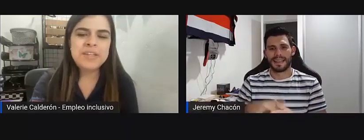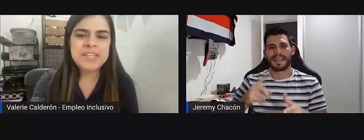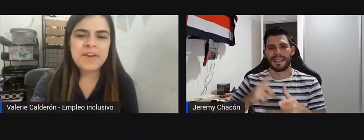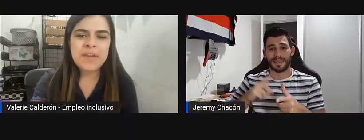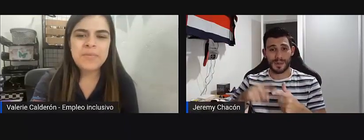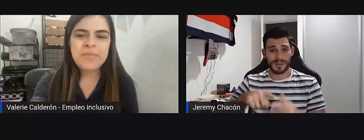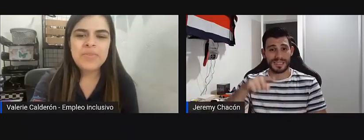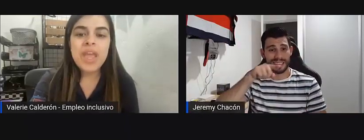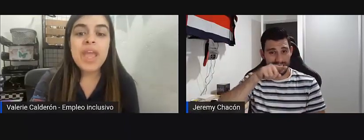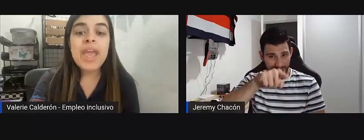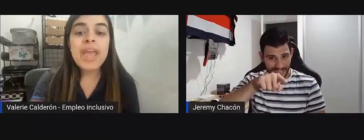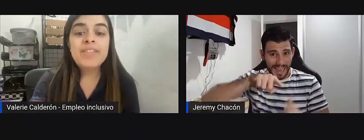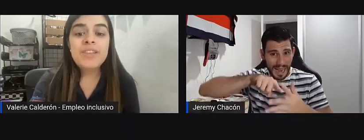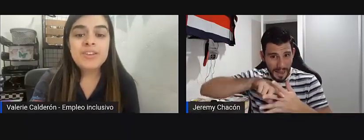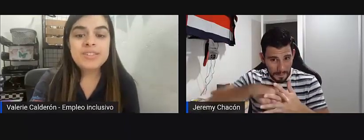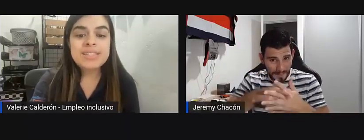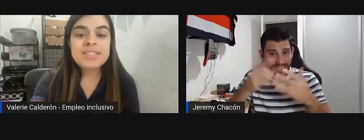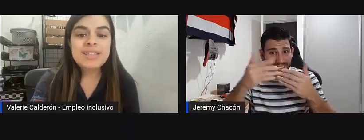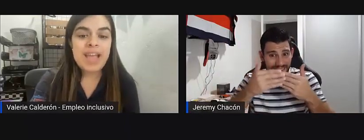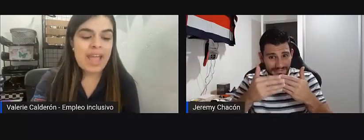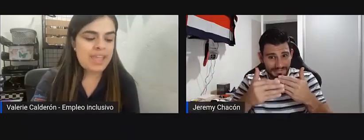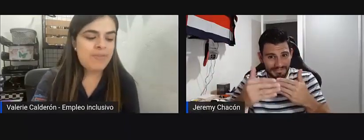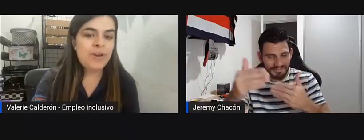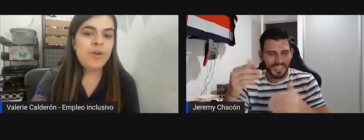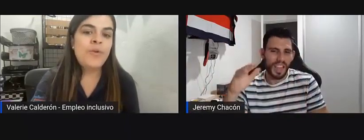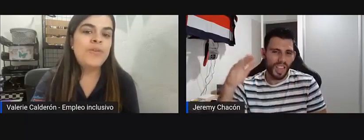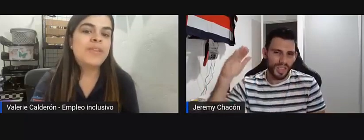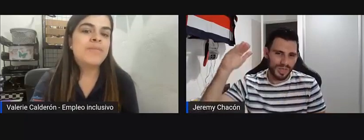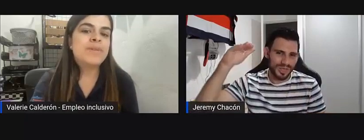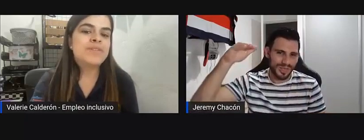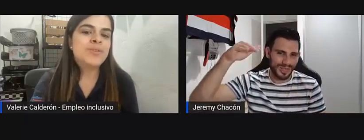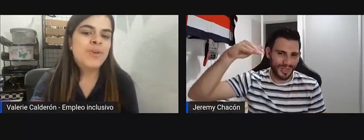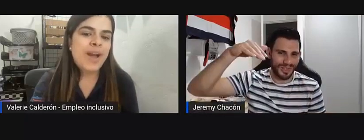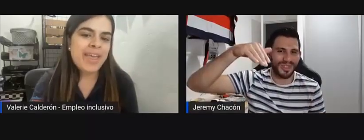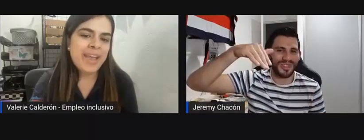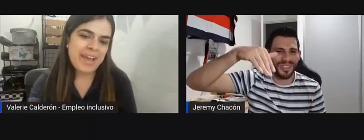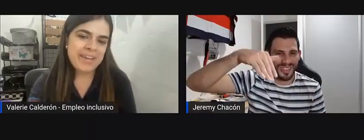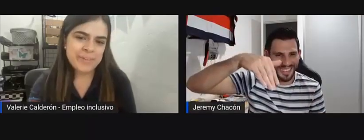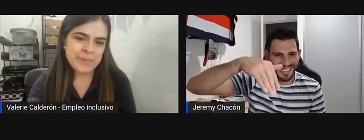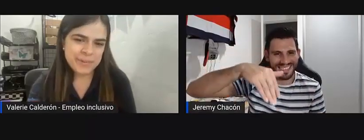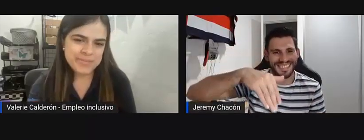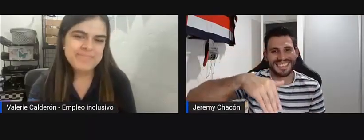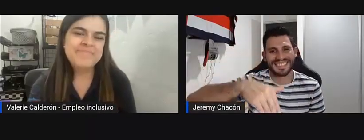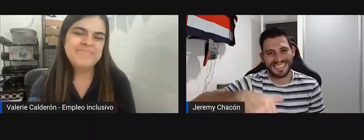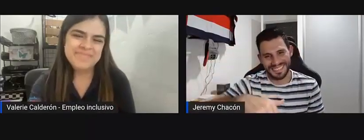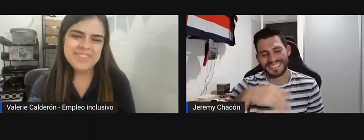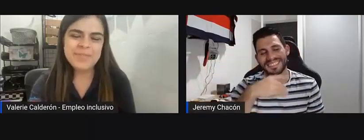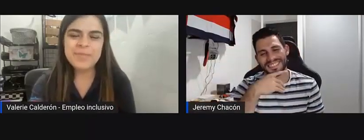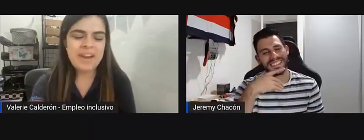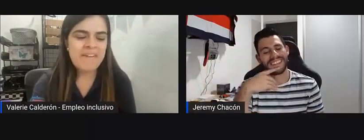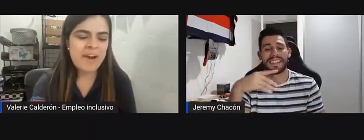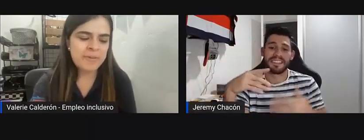lógico que se iba a ir entonces ahí fue como donde empezó a decaer todo se fue para abajo